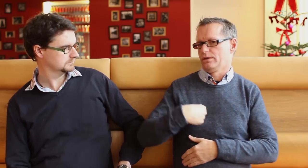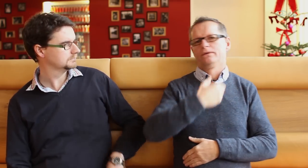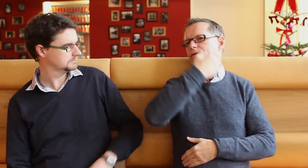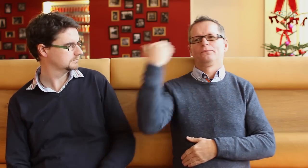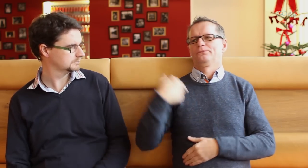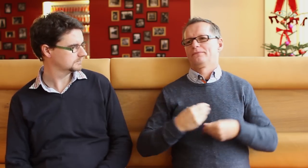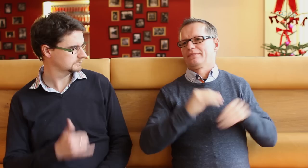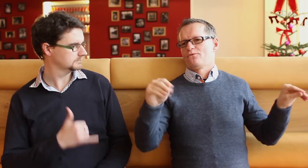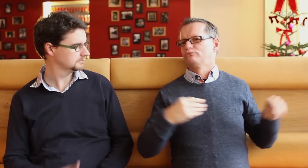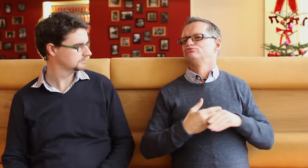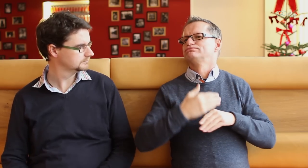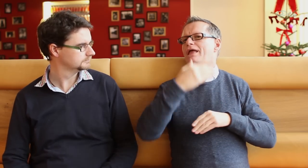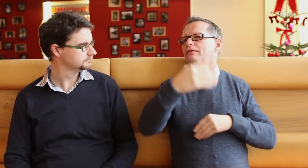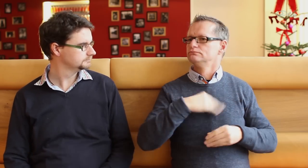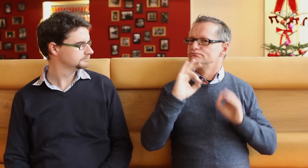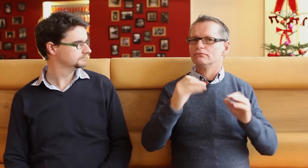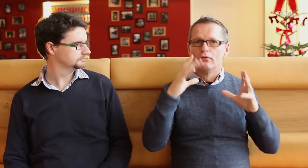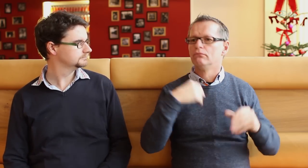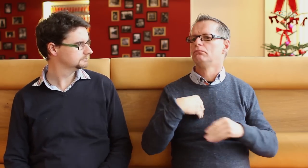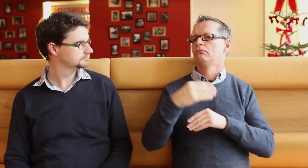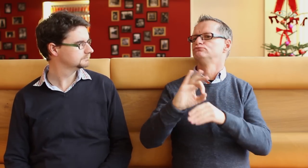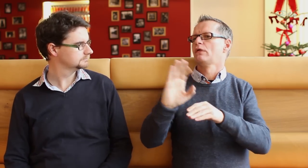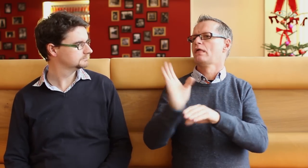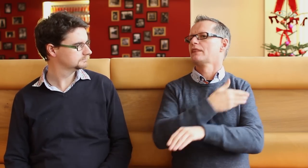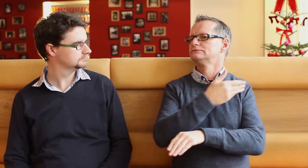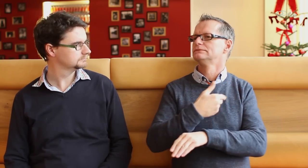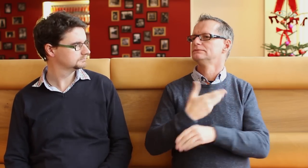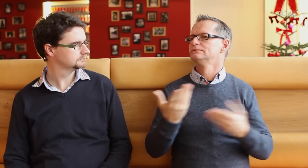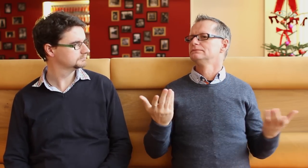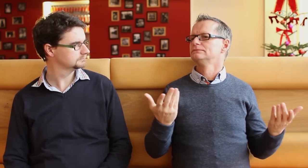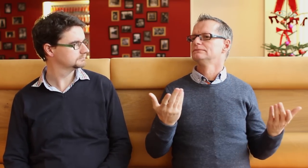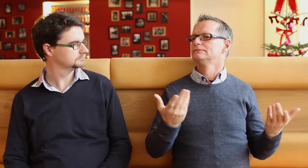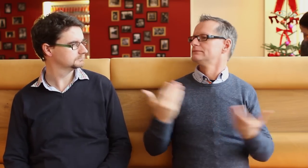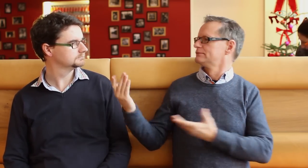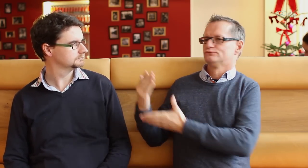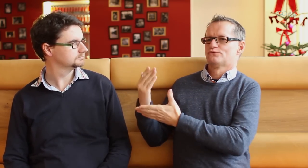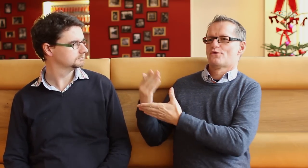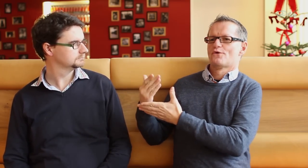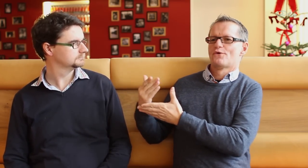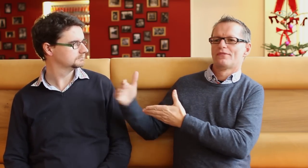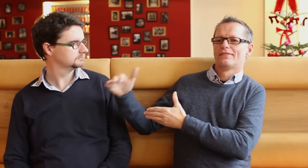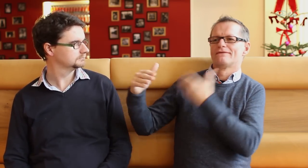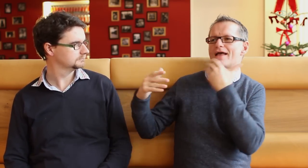Ich war schon aus der Schule raus. Er hatte noch seinen festen Freundeskreis dort. Das ist ein großer Unterschied für das soziale Umfeld.